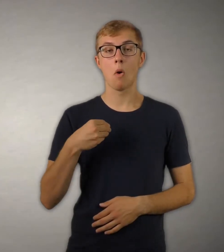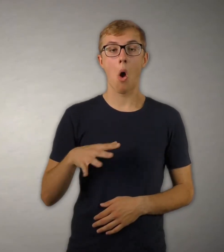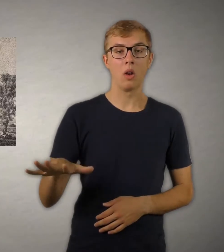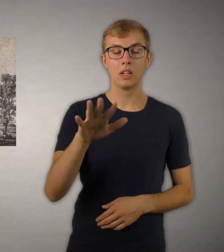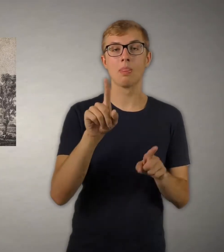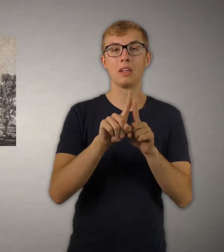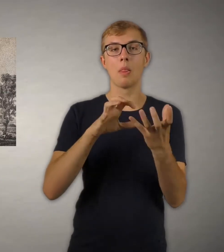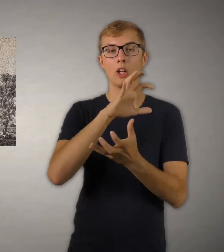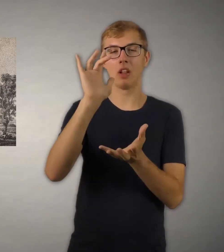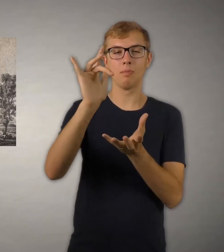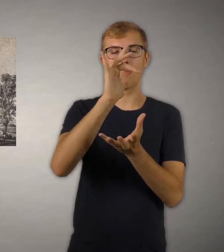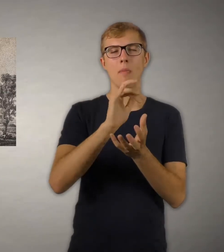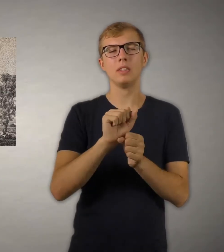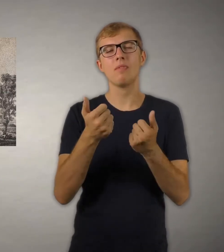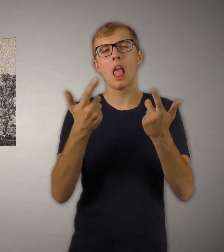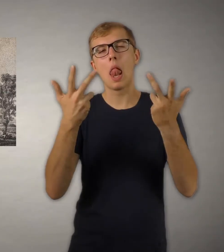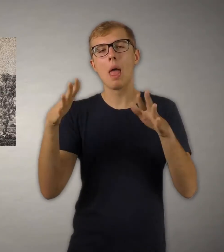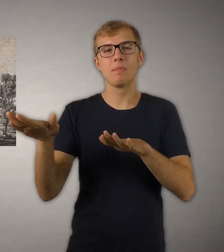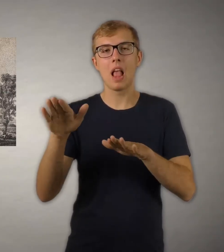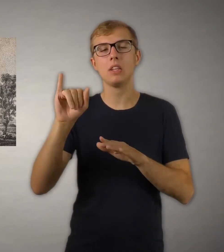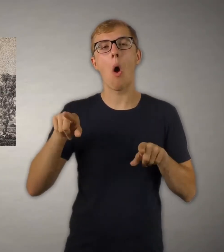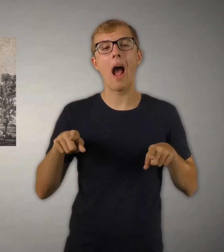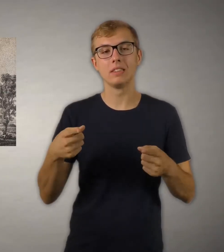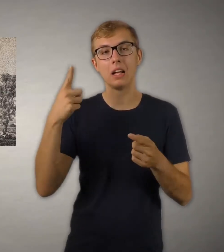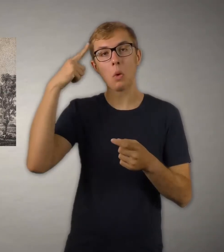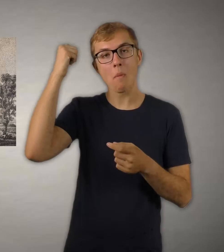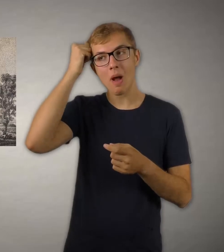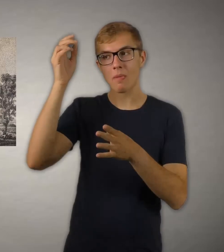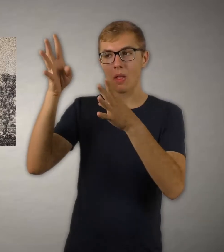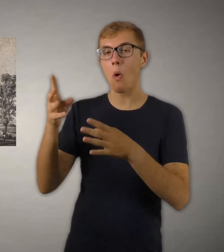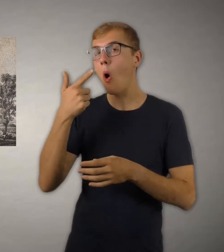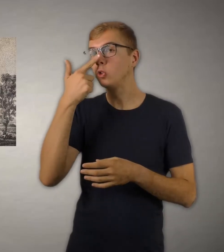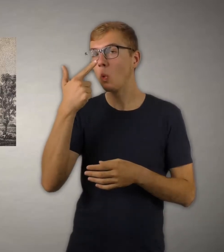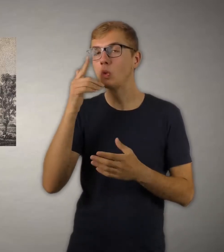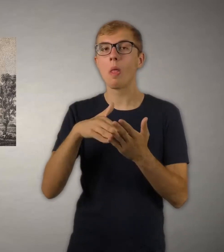W Polsce i na świecie jest wiele miejsc i organizacji upamiętniających Kościuszkę.